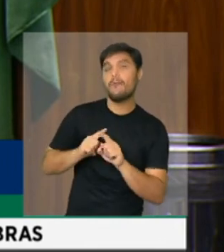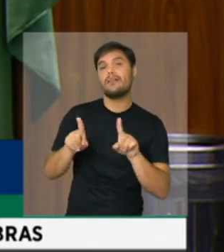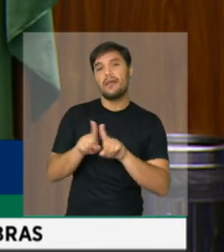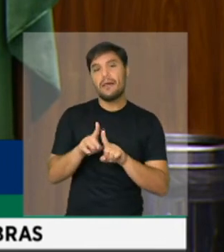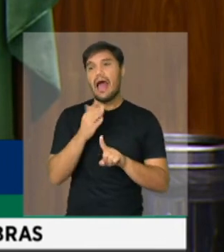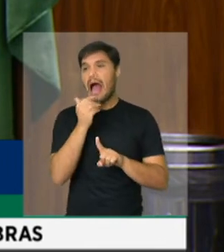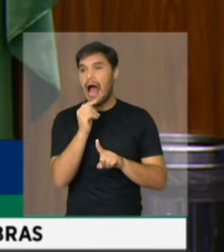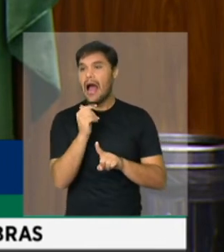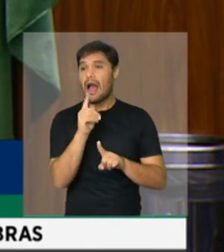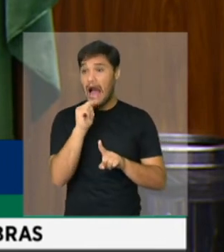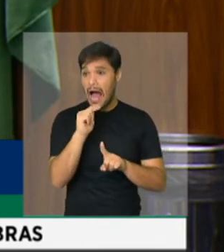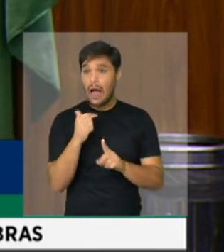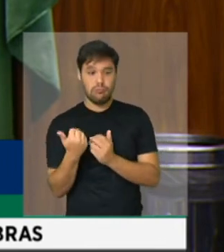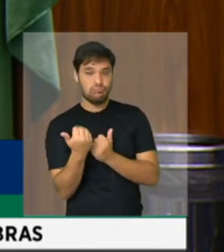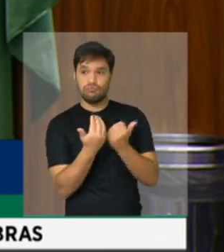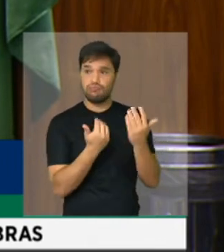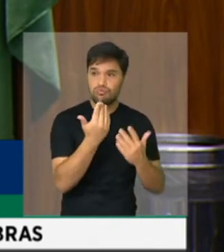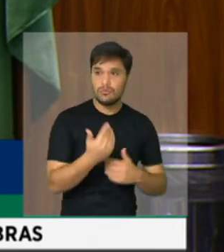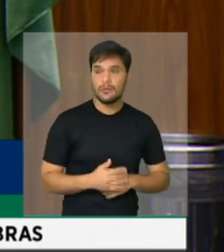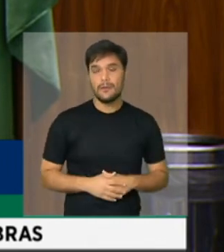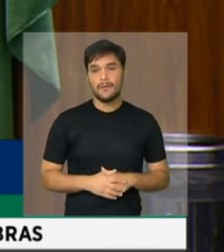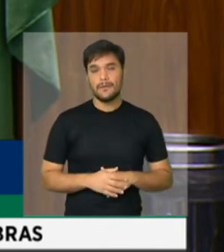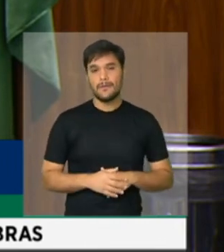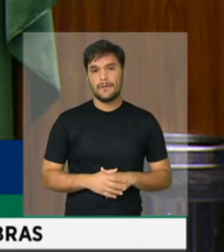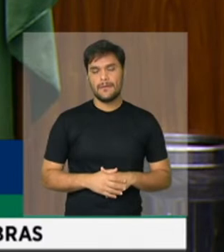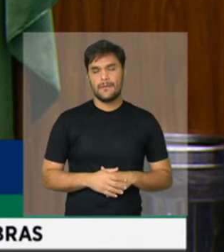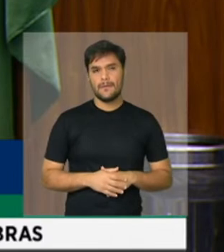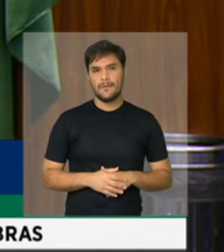HUMANO. NÓS NÃO PODEMOS PERMITIR QUE O PRIVADO TOME